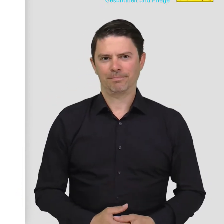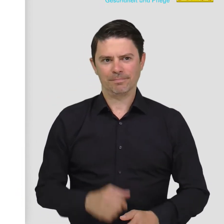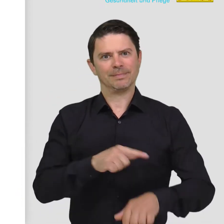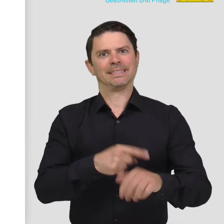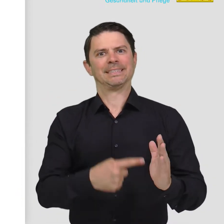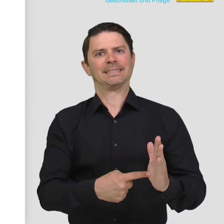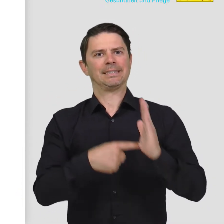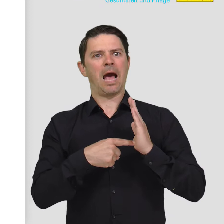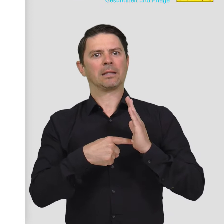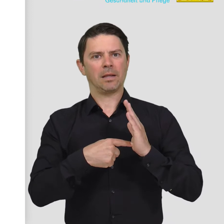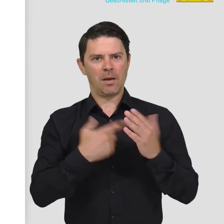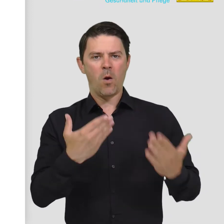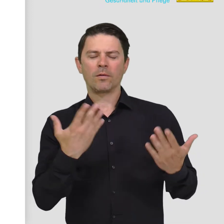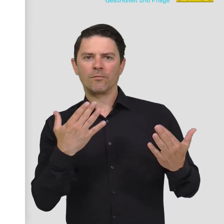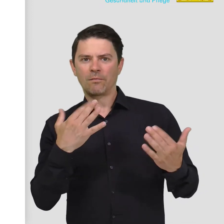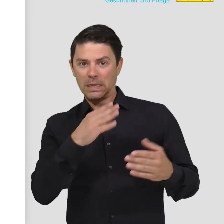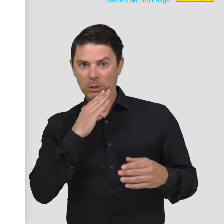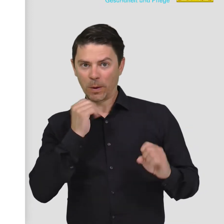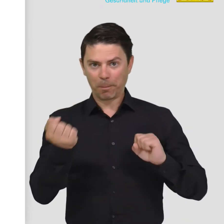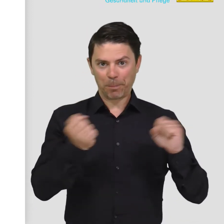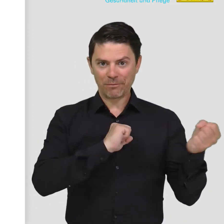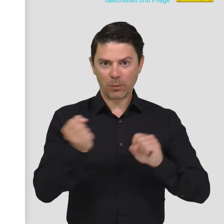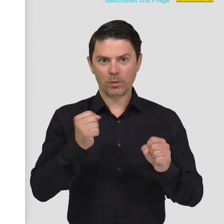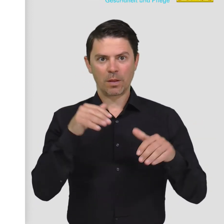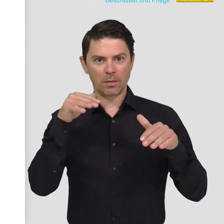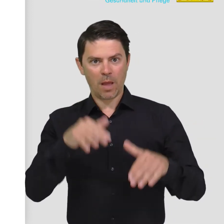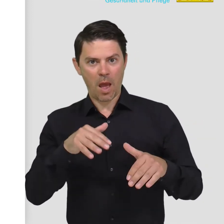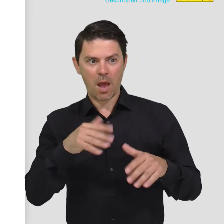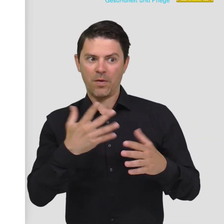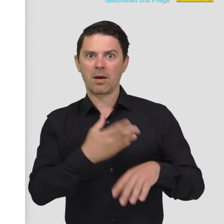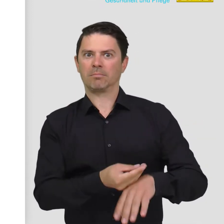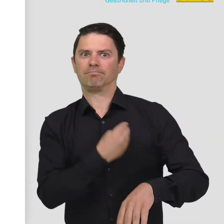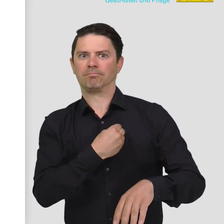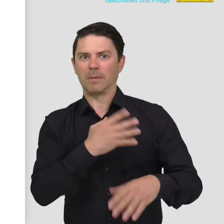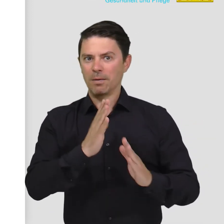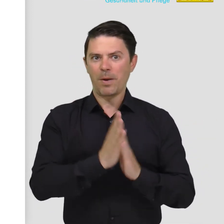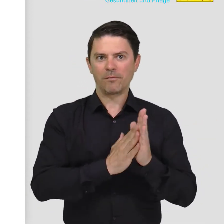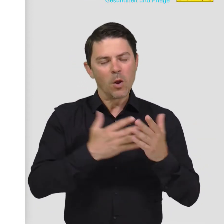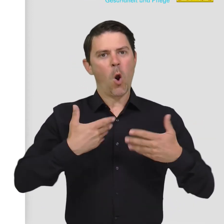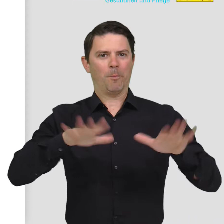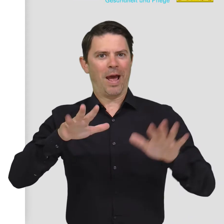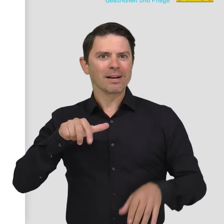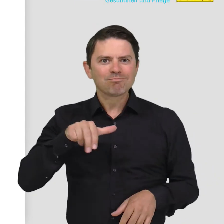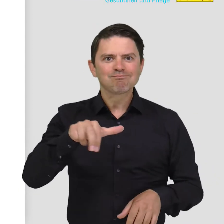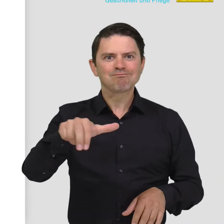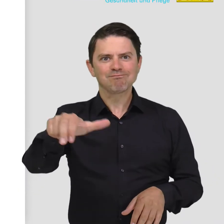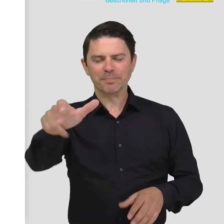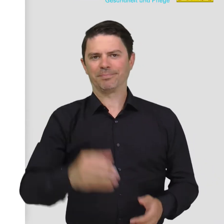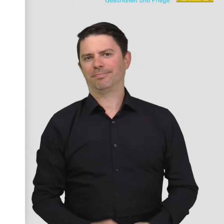Er zeigt Ihnen ganz genau, wie viel Sie sich heute bewegt haben, und motiviert zusätzlich, noch mehr Schritte zu gehen.